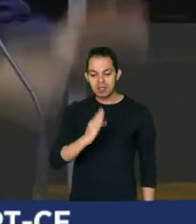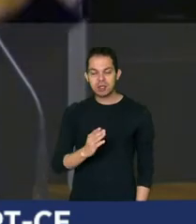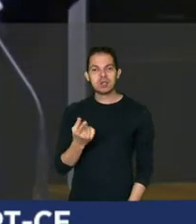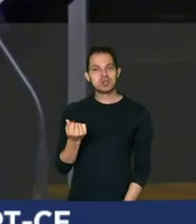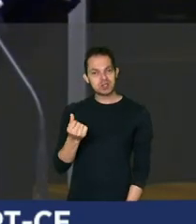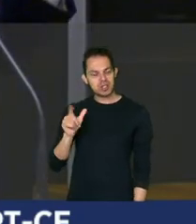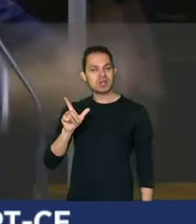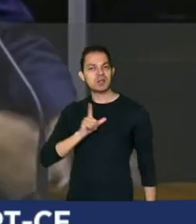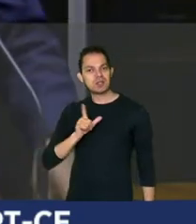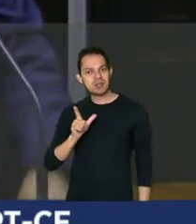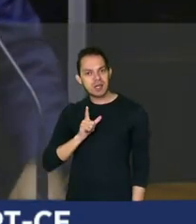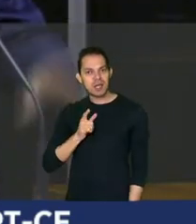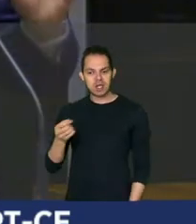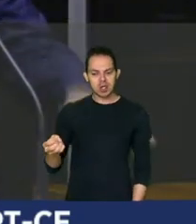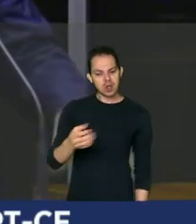S, ELA TEM FONTE, NÃO É RECURSO NOVO, SÃO RECURSOS